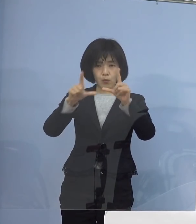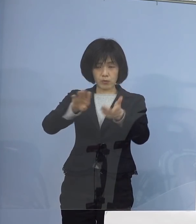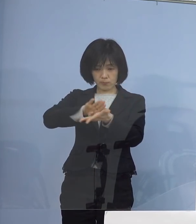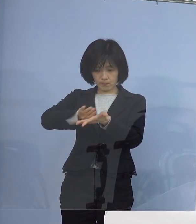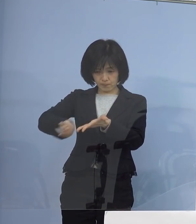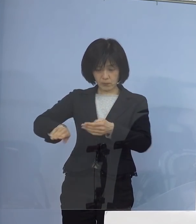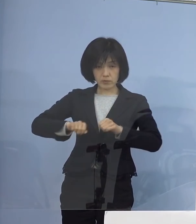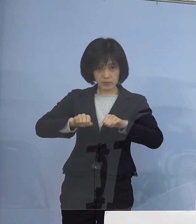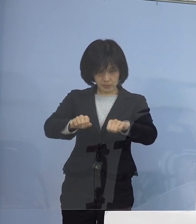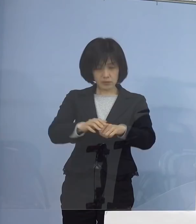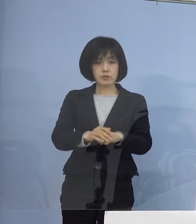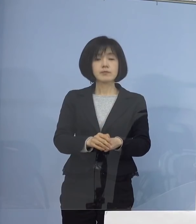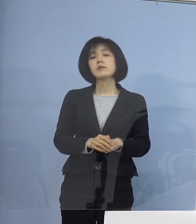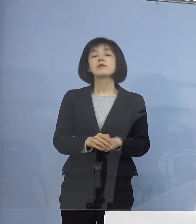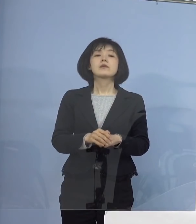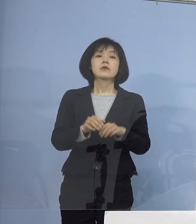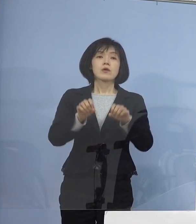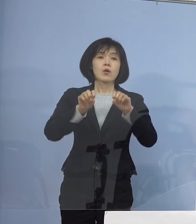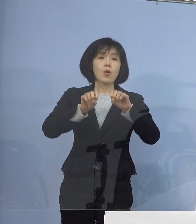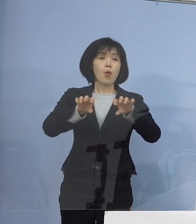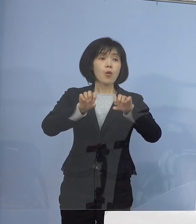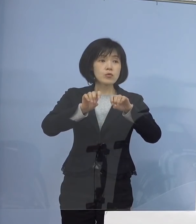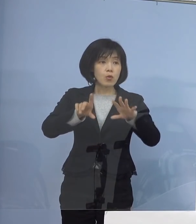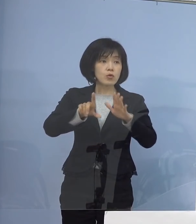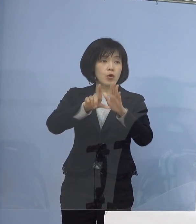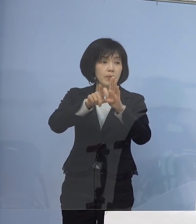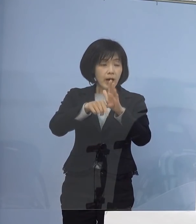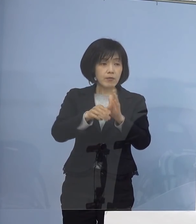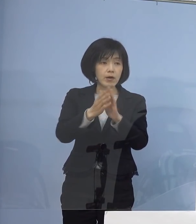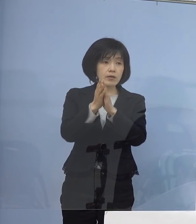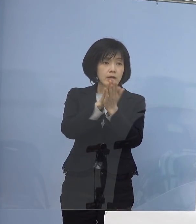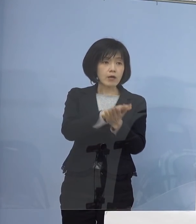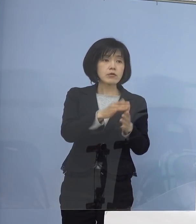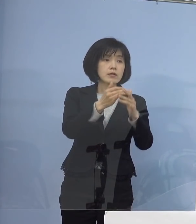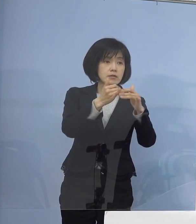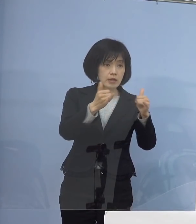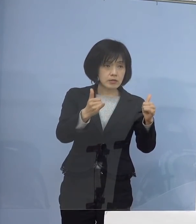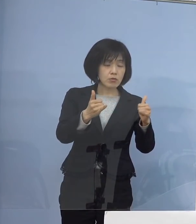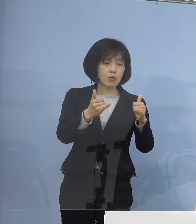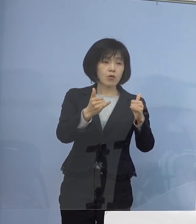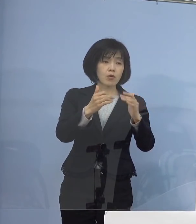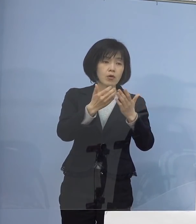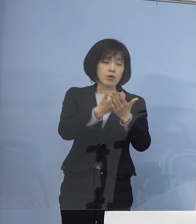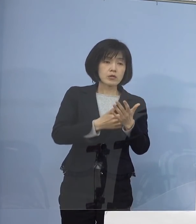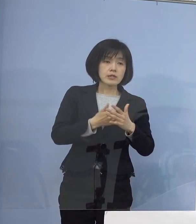また報道に際しましてはお亡くなりになられた方 またご遺族のプライバシー保護に